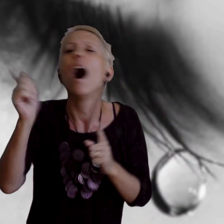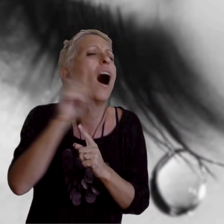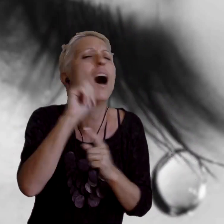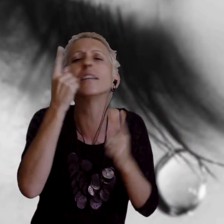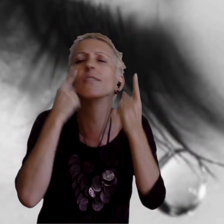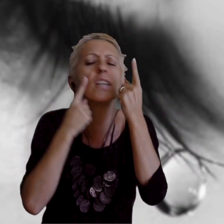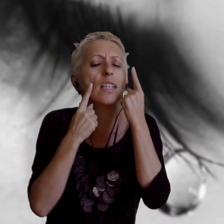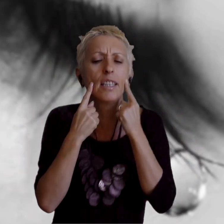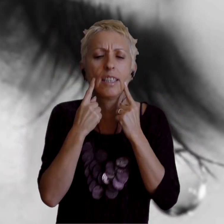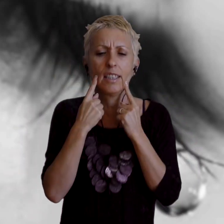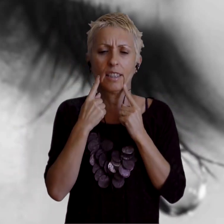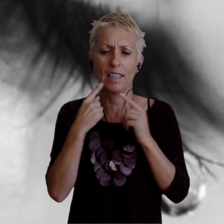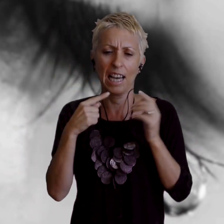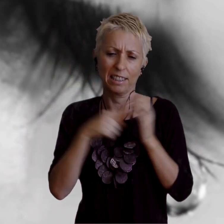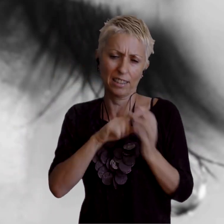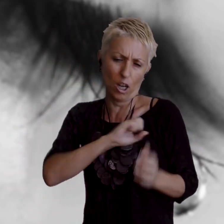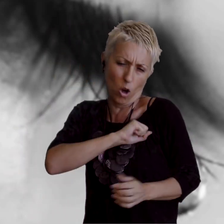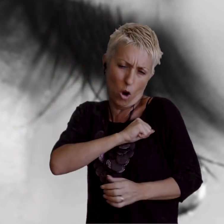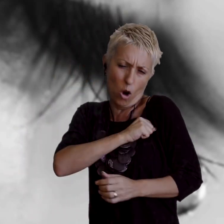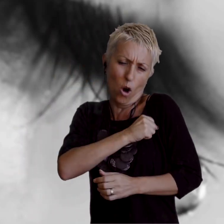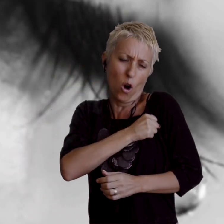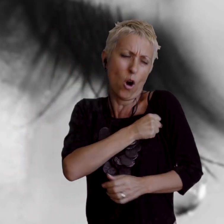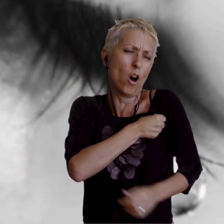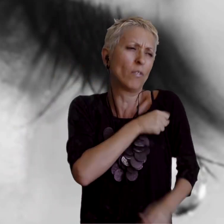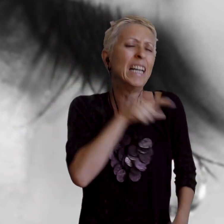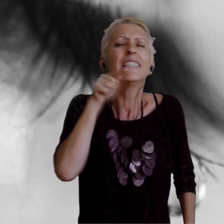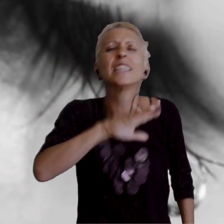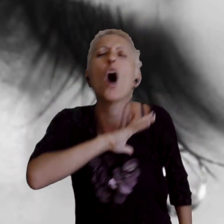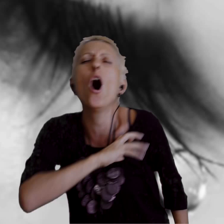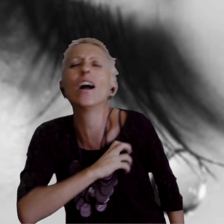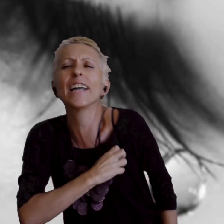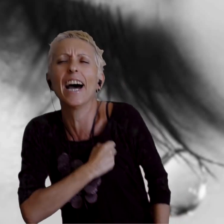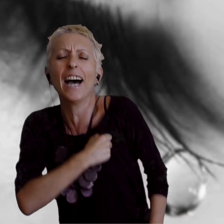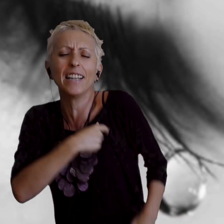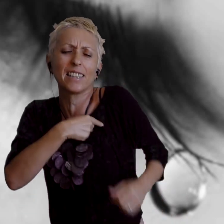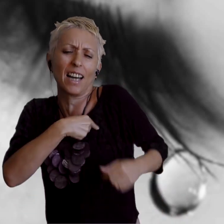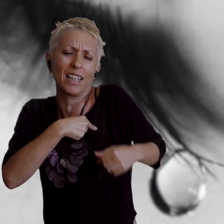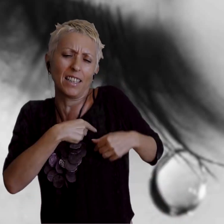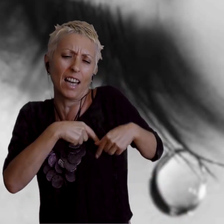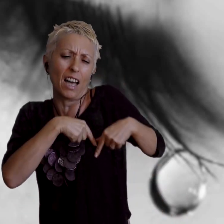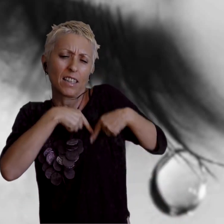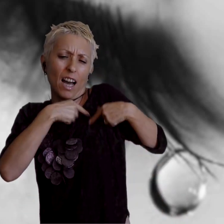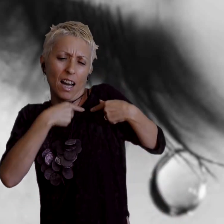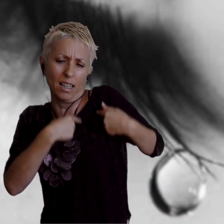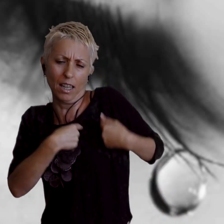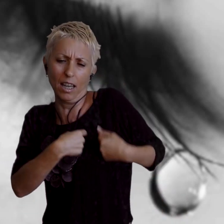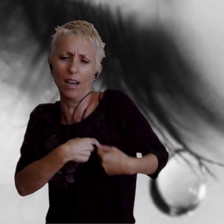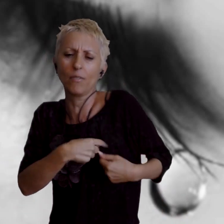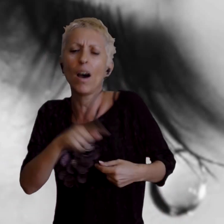אל תבכי כי זה כואב זה הורס לי את הלב